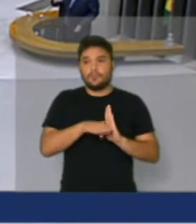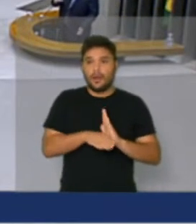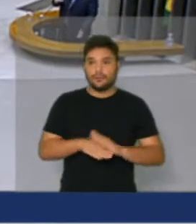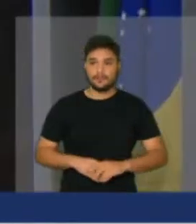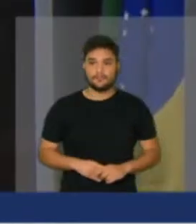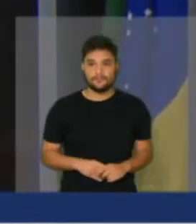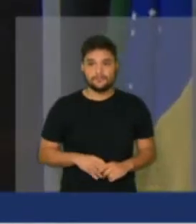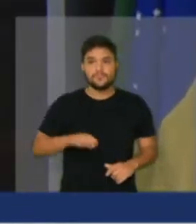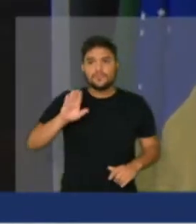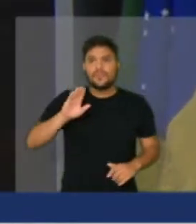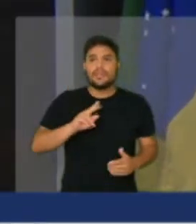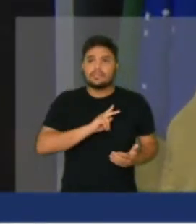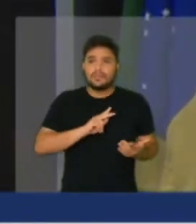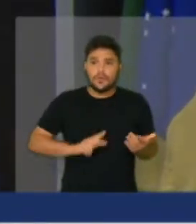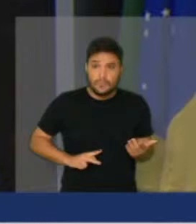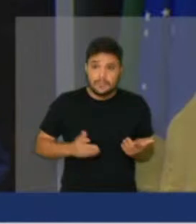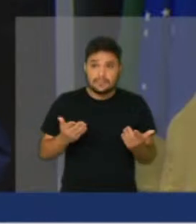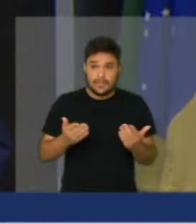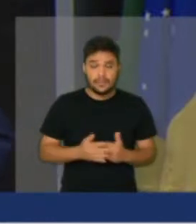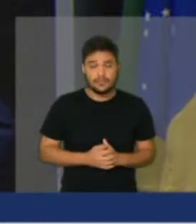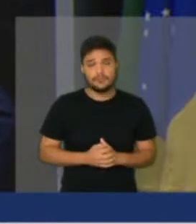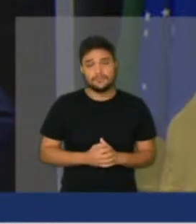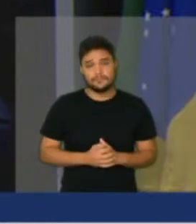RETIRADA DE PAUTA. -- [DEPUTADO]: SENHOR PRESIDENTE, SENHORES PARLAMENTARES NÓS TEMOS UM